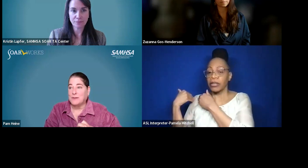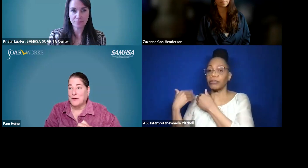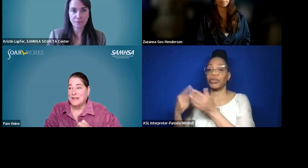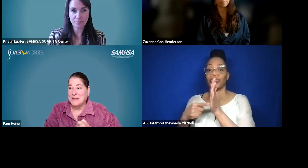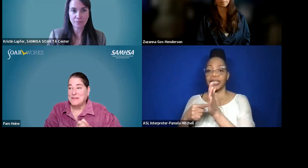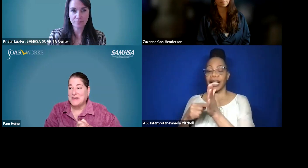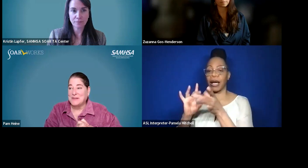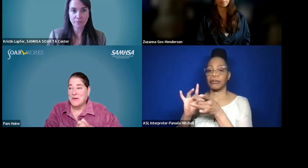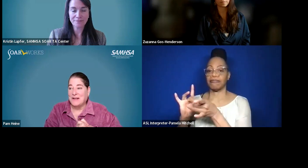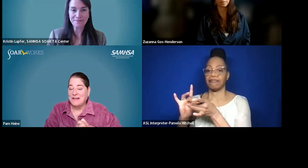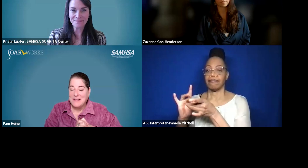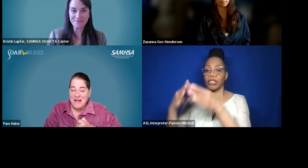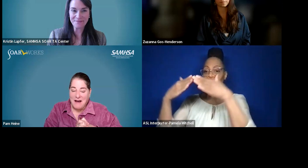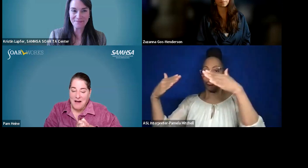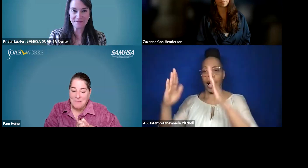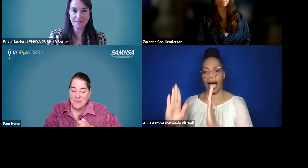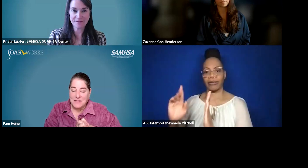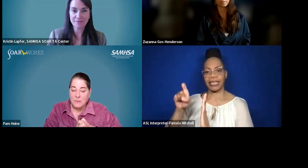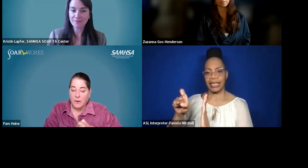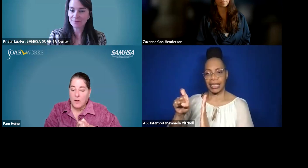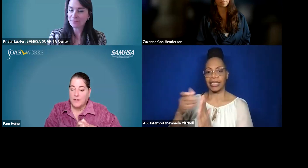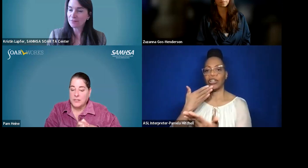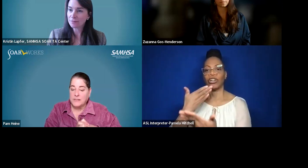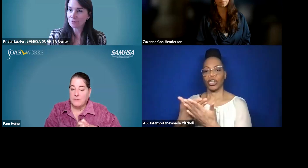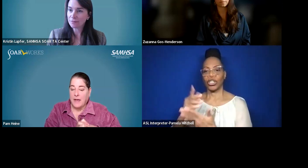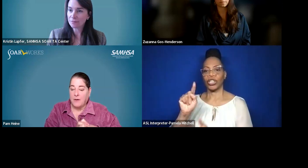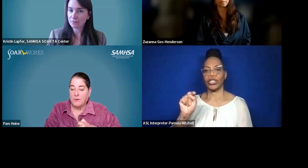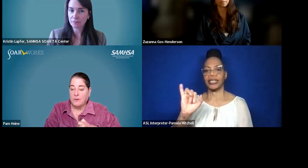Creo que esos son excelentes consejos también. Algunas preguntas excelentes